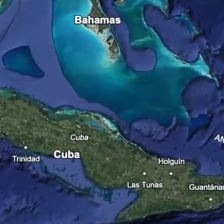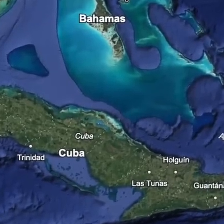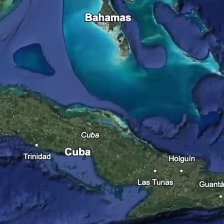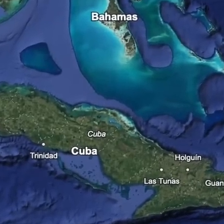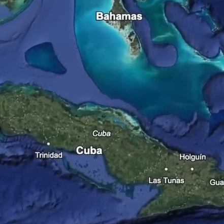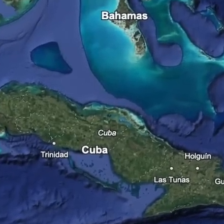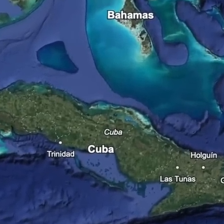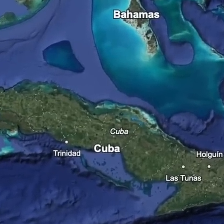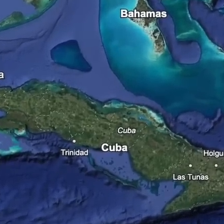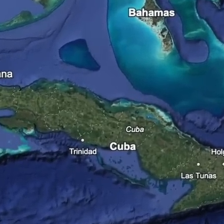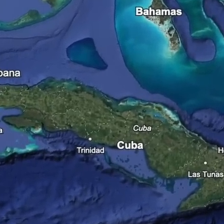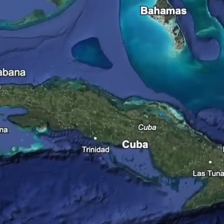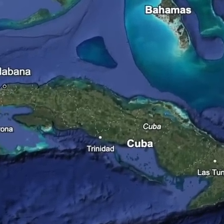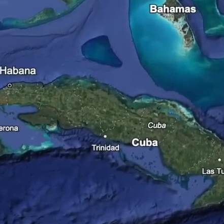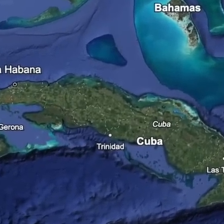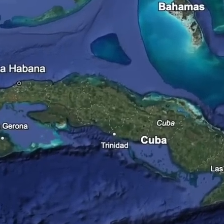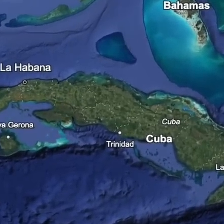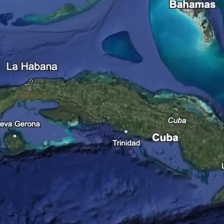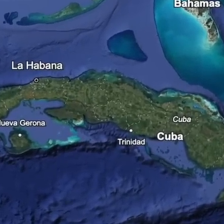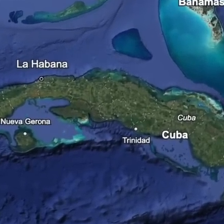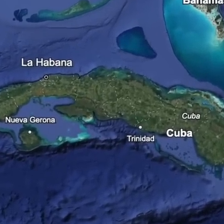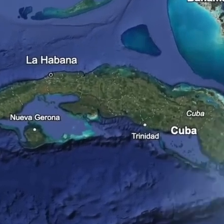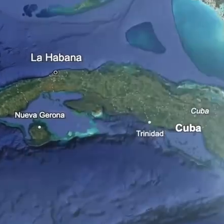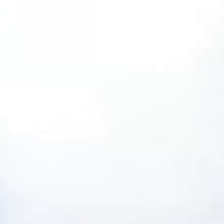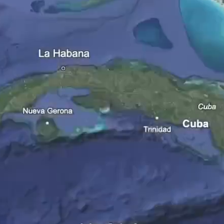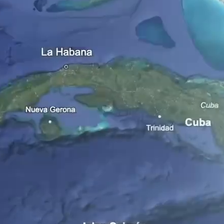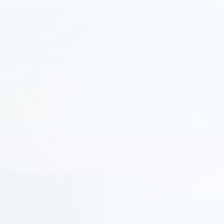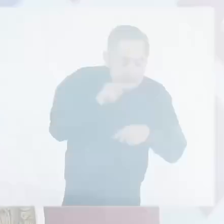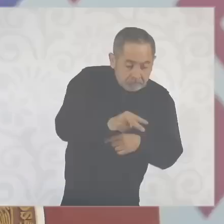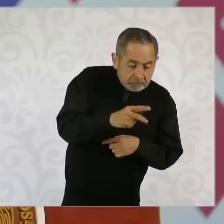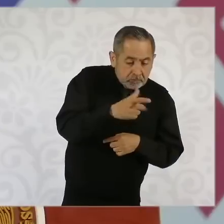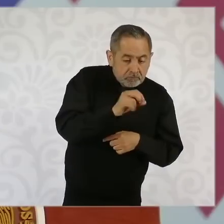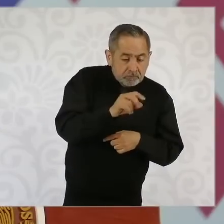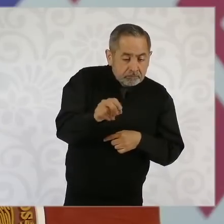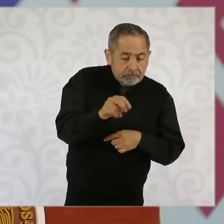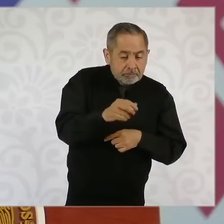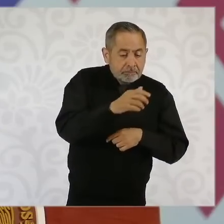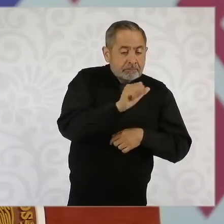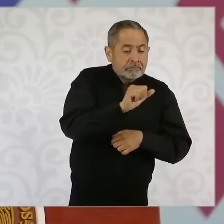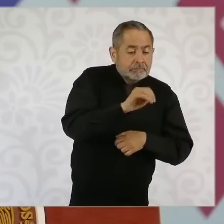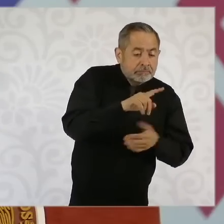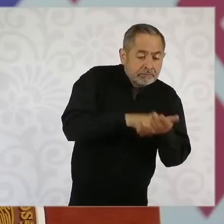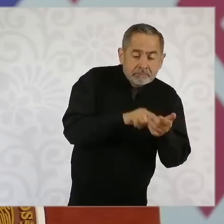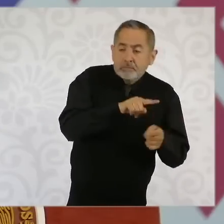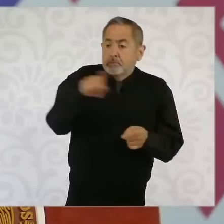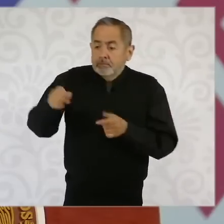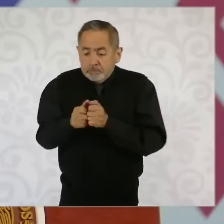en la lengua inglesa la presidenta Claudia sheinbaum ha lanzado un ultimátum a Google